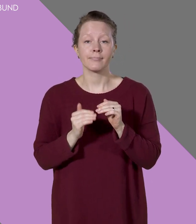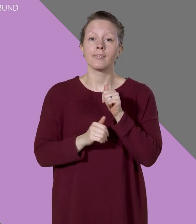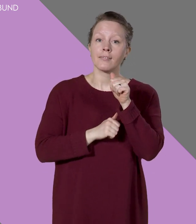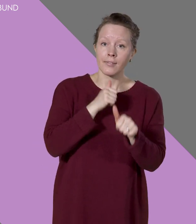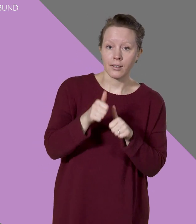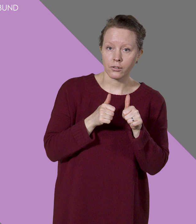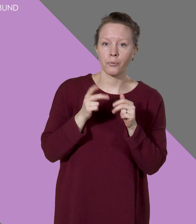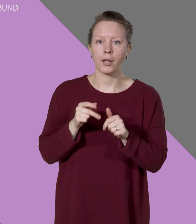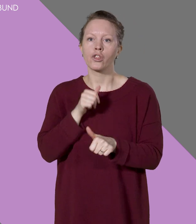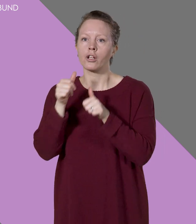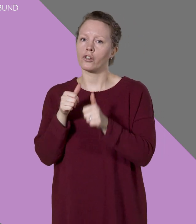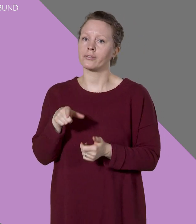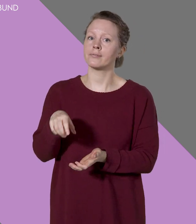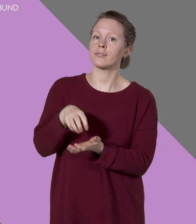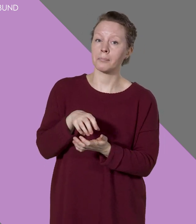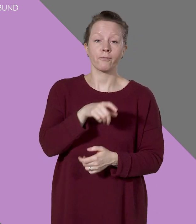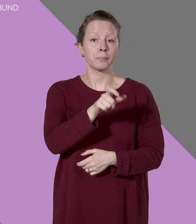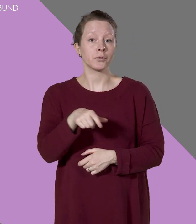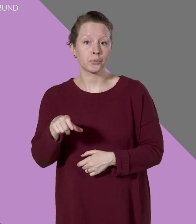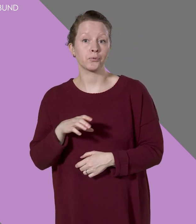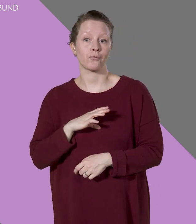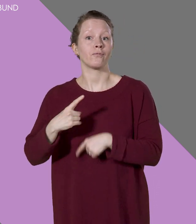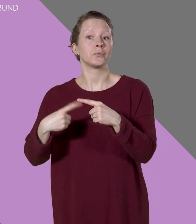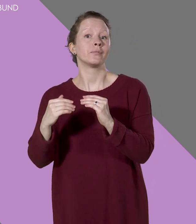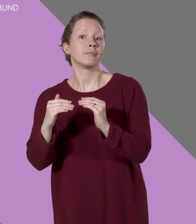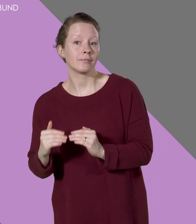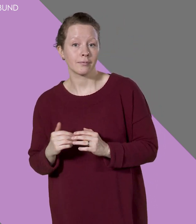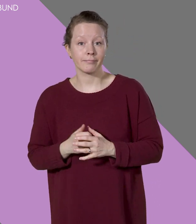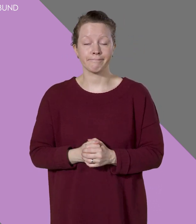delaktighet och deltagande i samhället för personer med funktionsnedsättning.